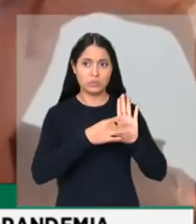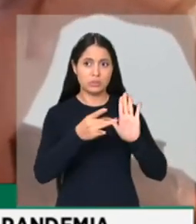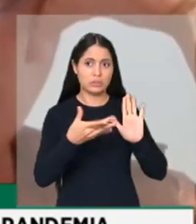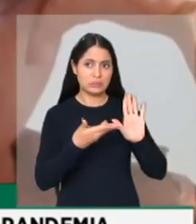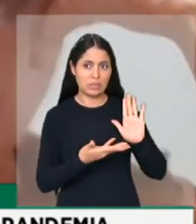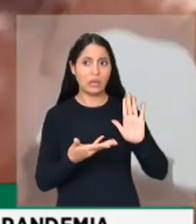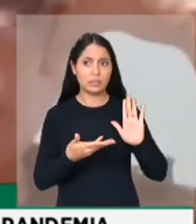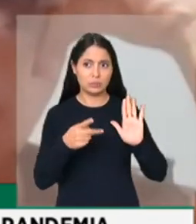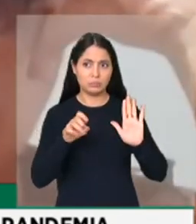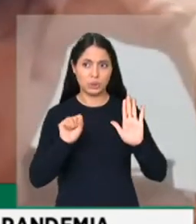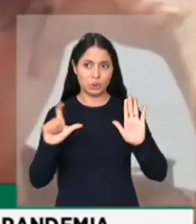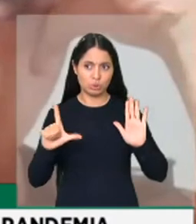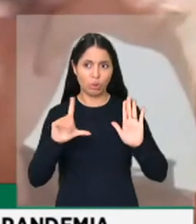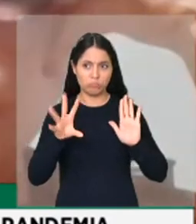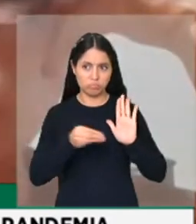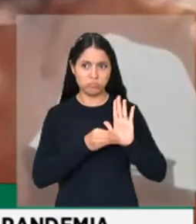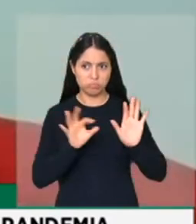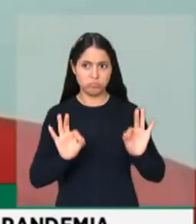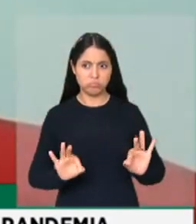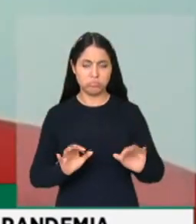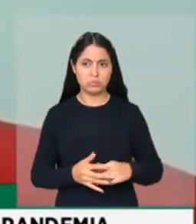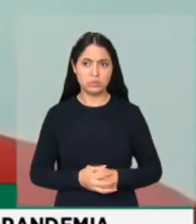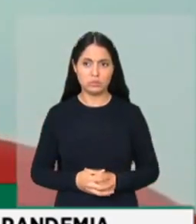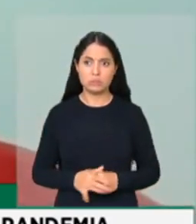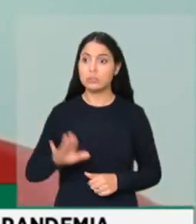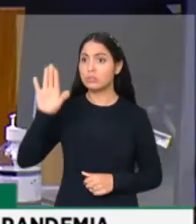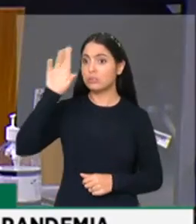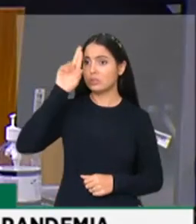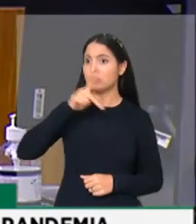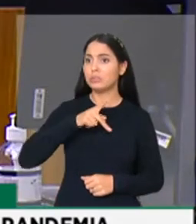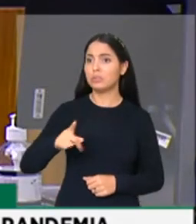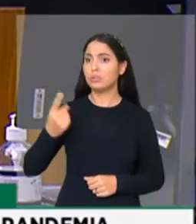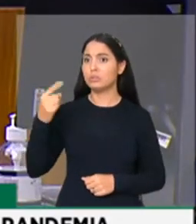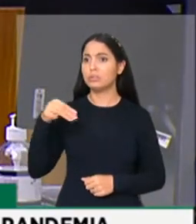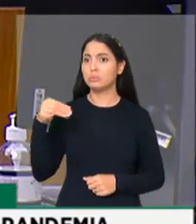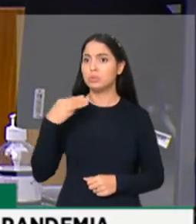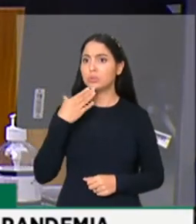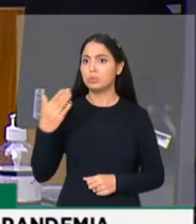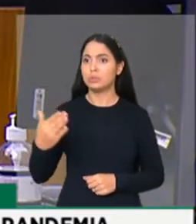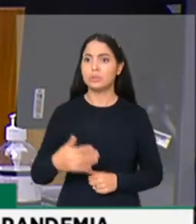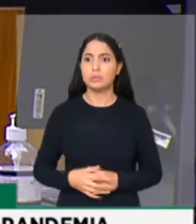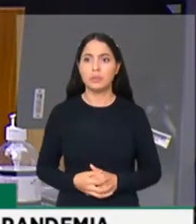PELO PSOL QUE É UM DESTAQUE MERITÓRIO. [DEPUTADO]: PRESIDENTE UM MINUTO POR FAVOR. -- [PRESIDENTE]: UM